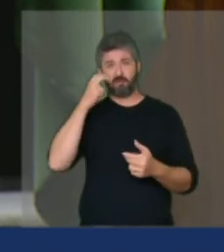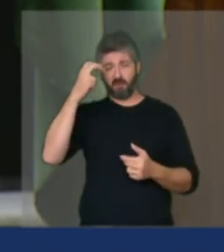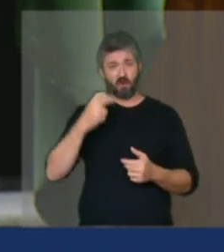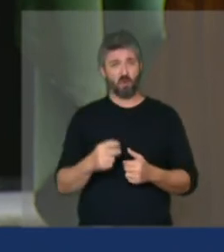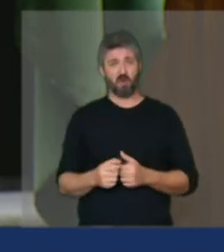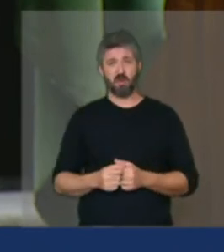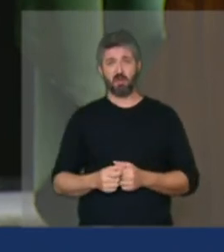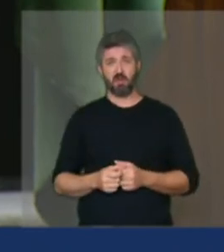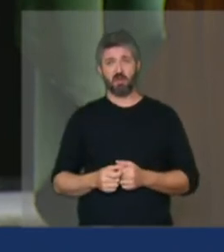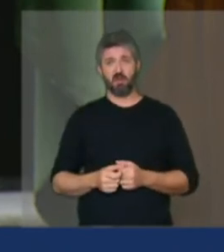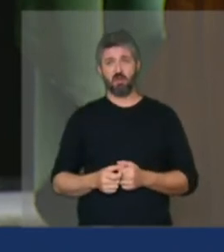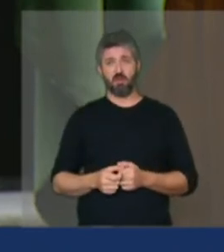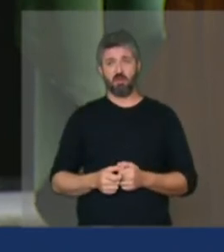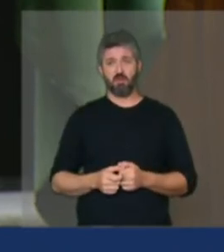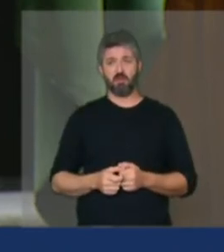QUE NÃO PODE SE DEFENDER. UMA COISA VERGONHOSA, UMA COISA